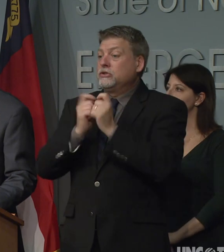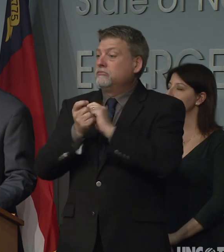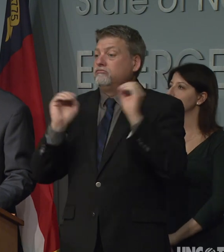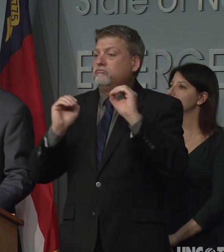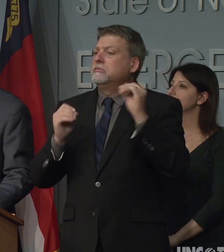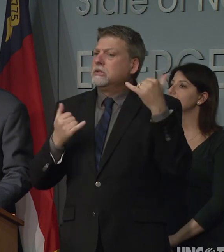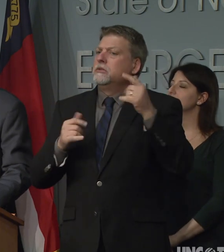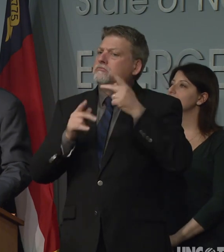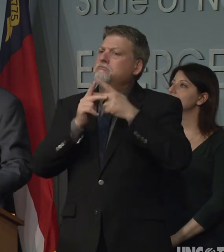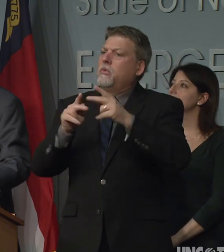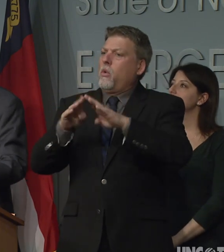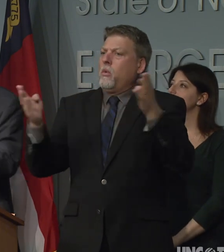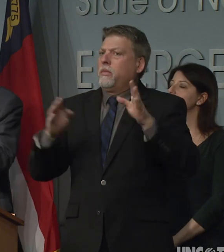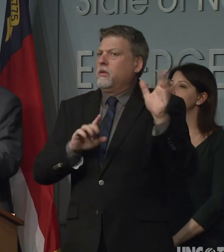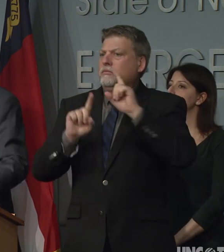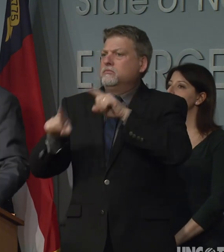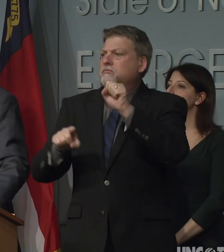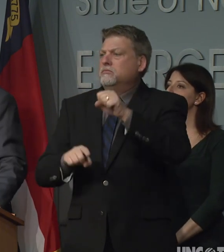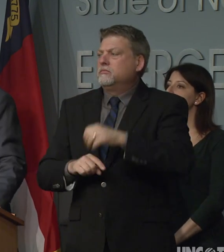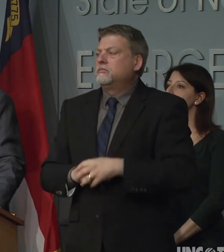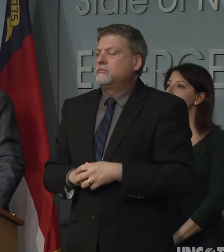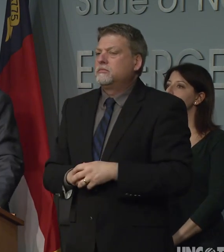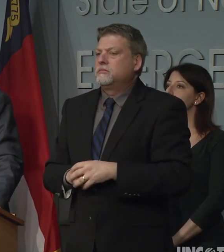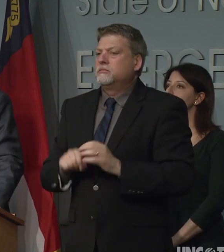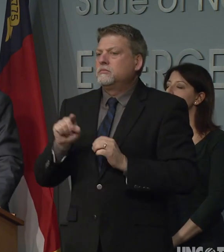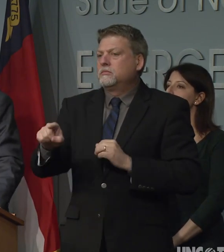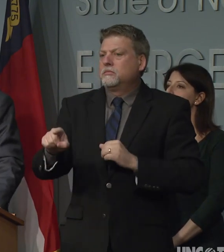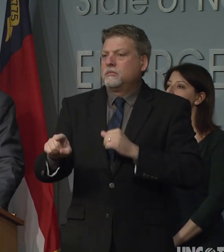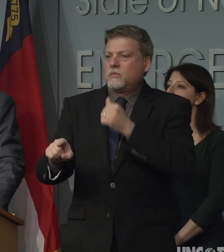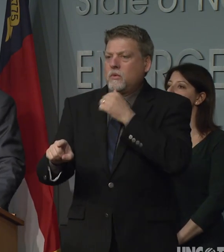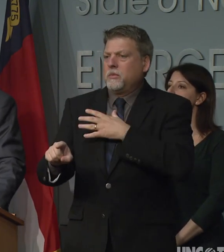no han cambiado a no eso no cambia.